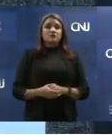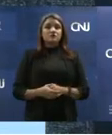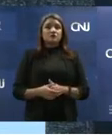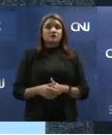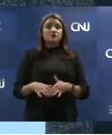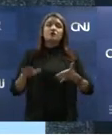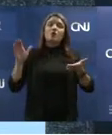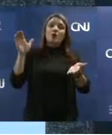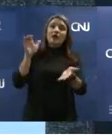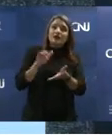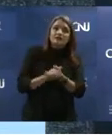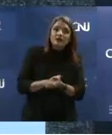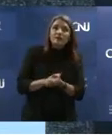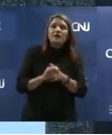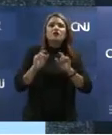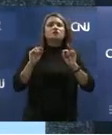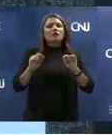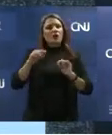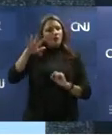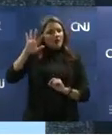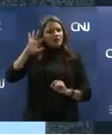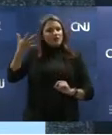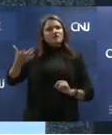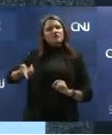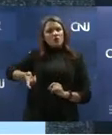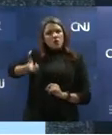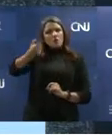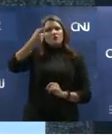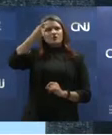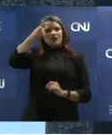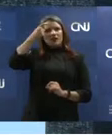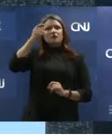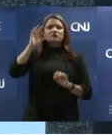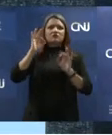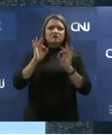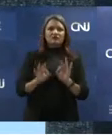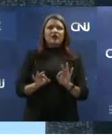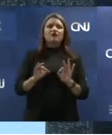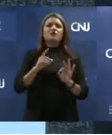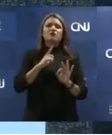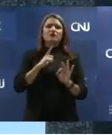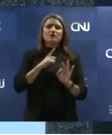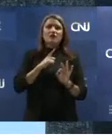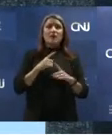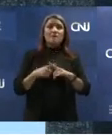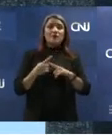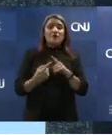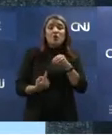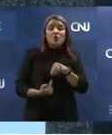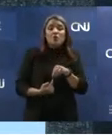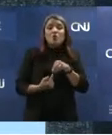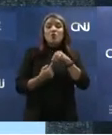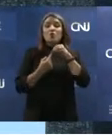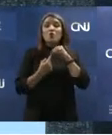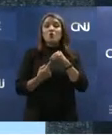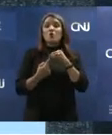informada dessa faculdade, de maneira que o único mistério ainda nessa seara